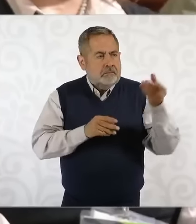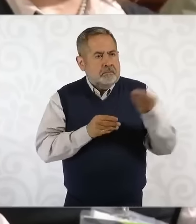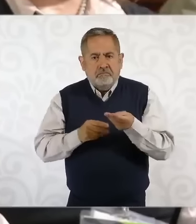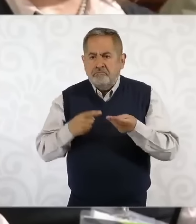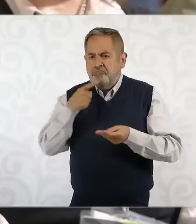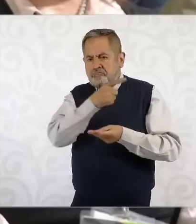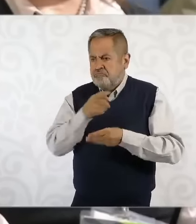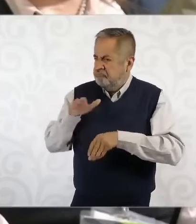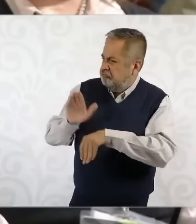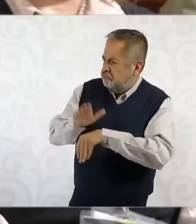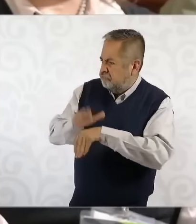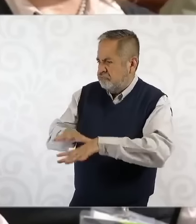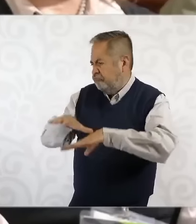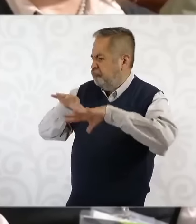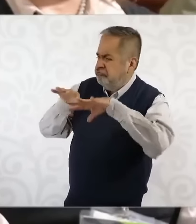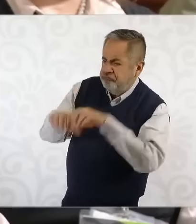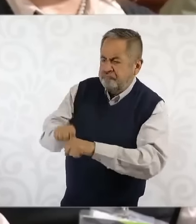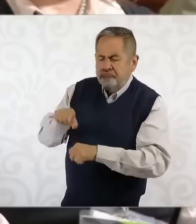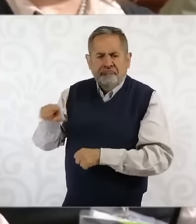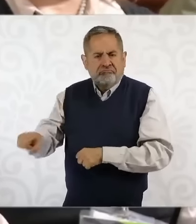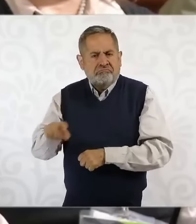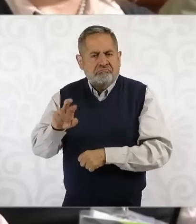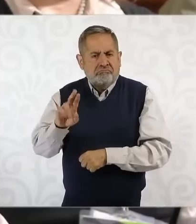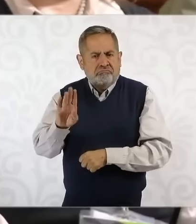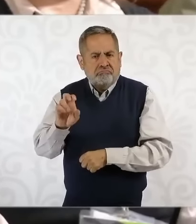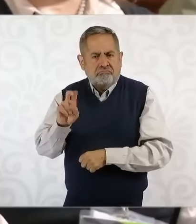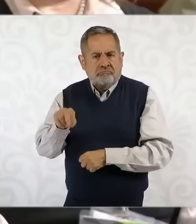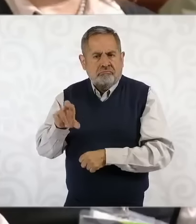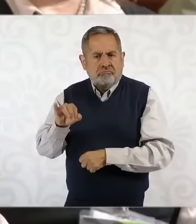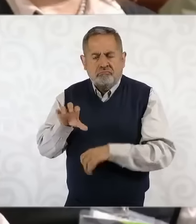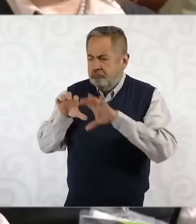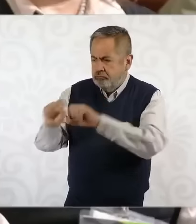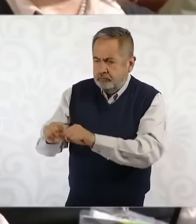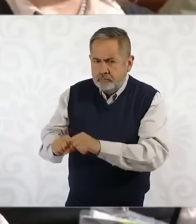de detención provisional con fines de exición de Ren Rocha. preguntarle si hay alguna novedad